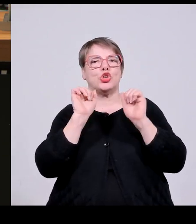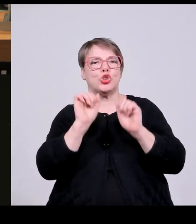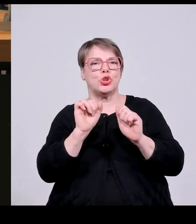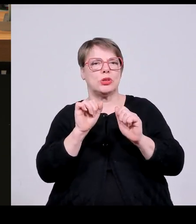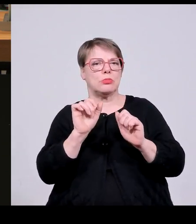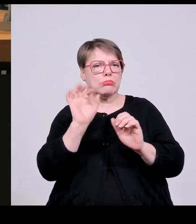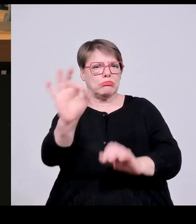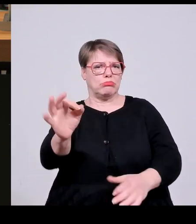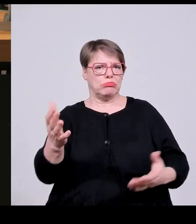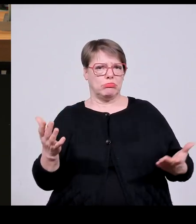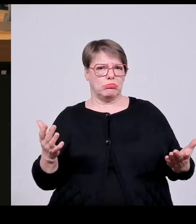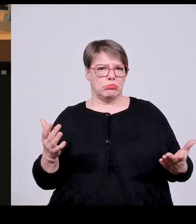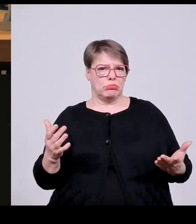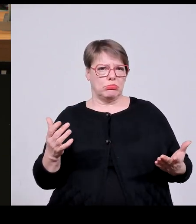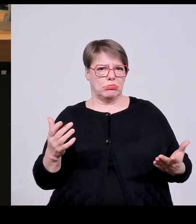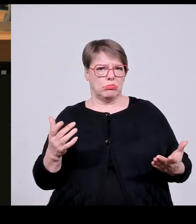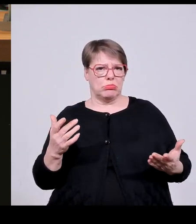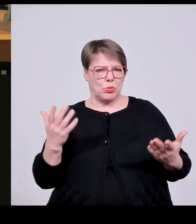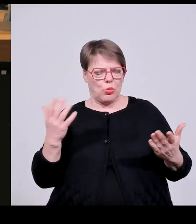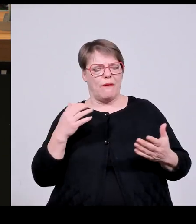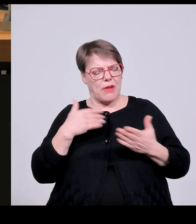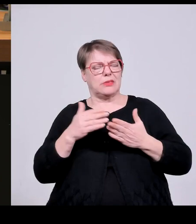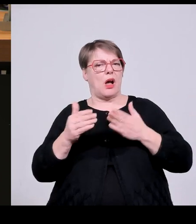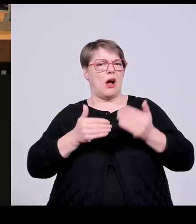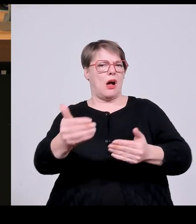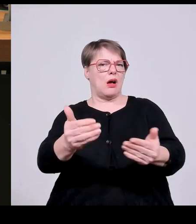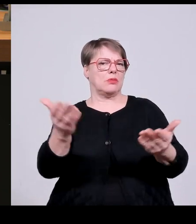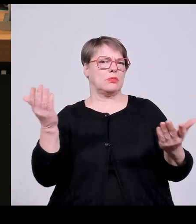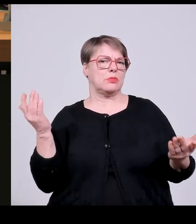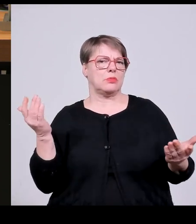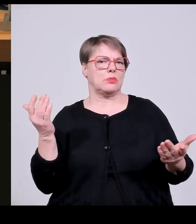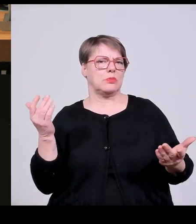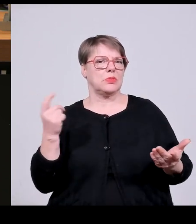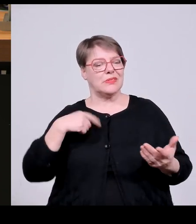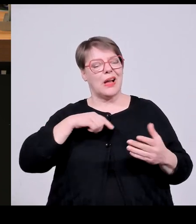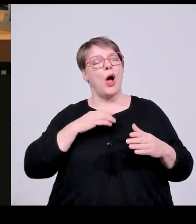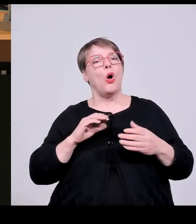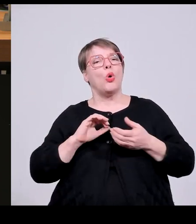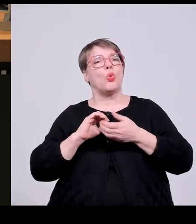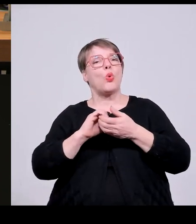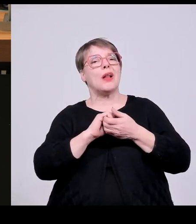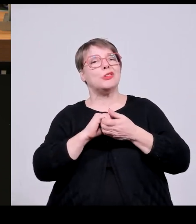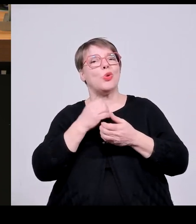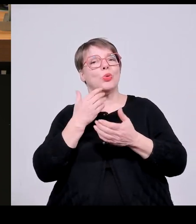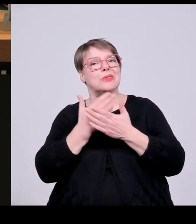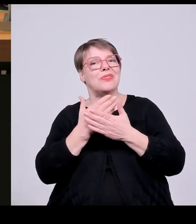Folgeregelungen treffen müssen. Alle, die sich heute hier hinstellen, CDU, FDP und andere, die erklären, dass